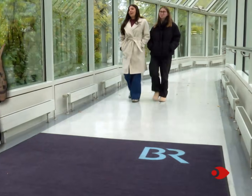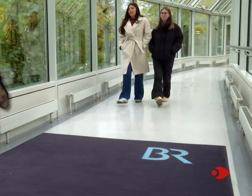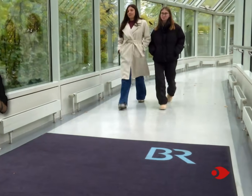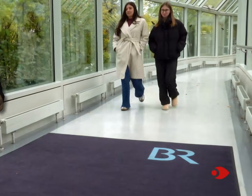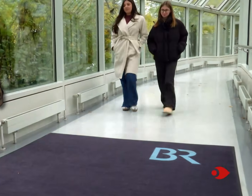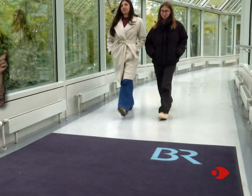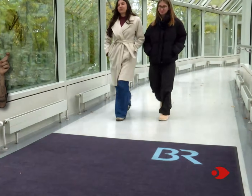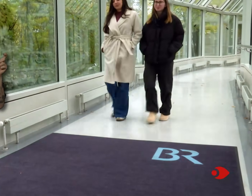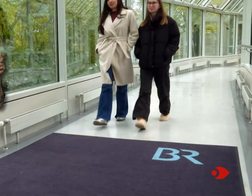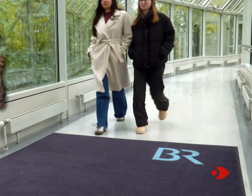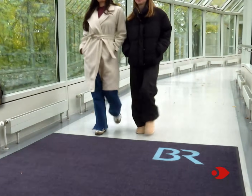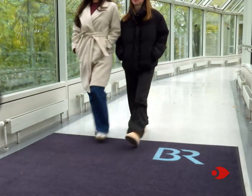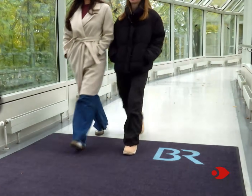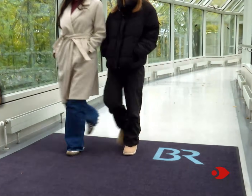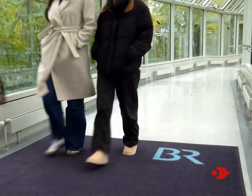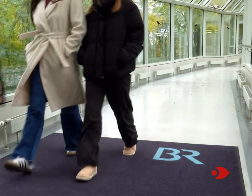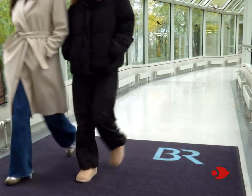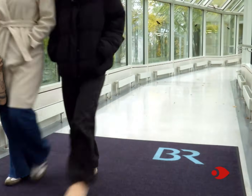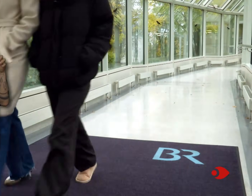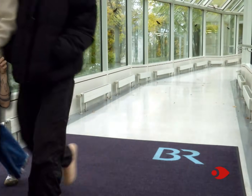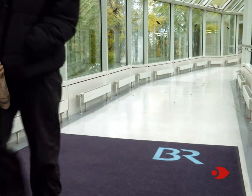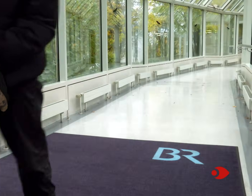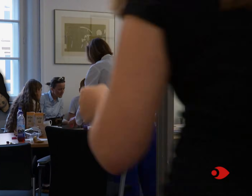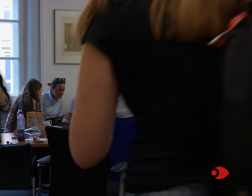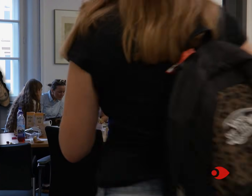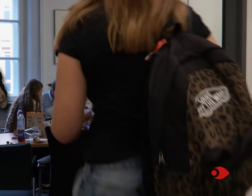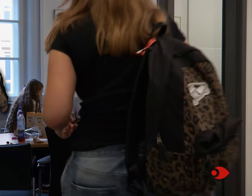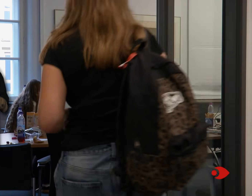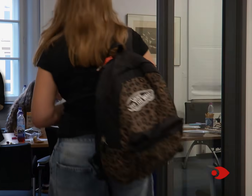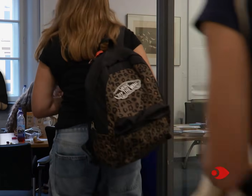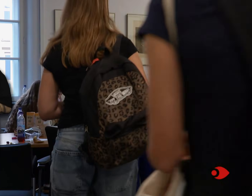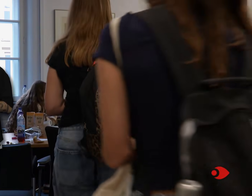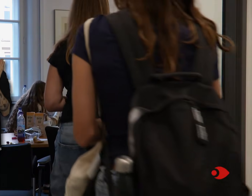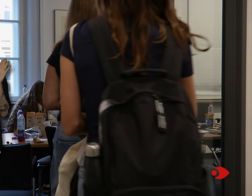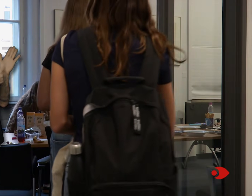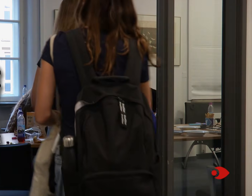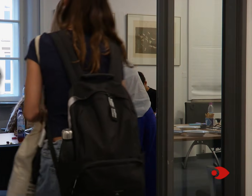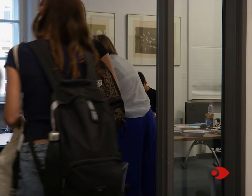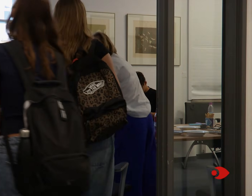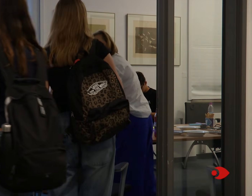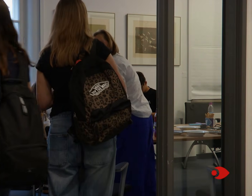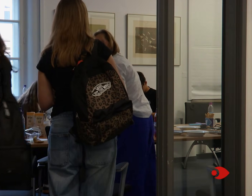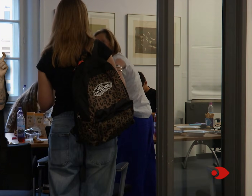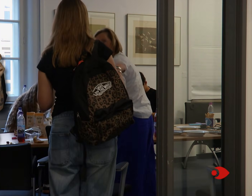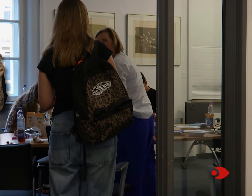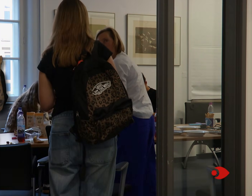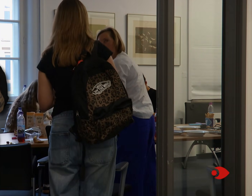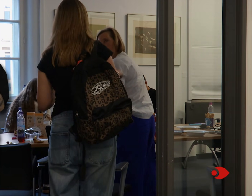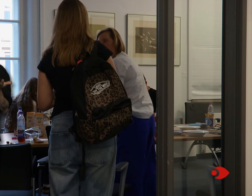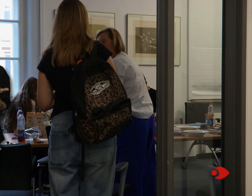Acht Jugendliche, aufgeteilt in drei Gruppen. Das Ziel: eigene Beiträge machen. Das Thema: offen.